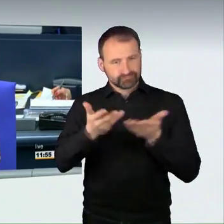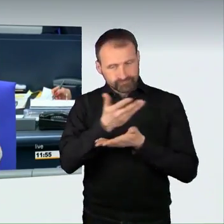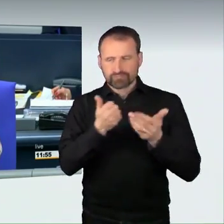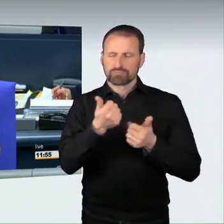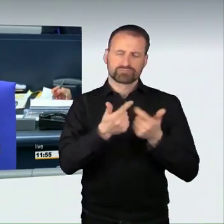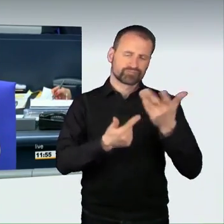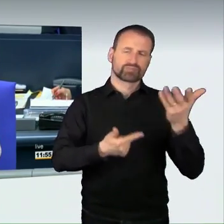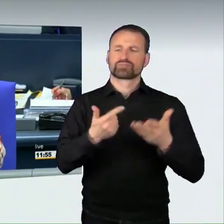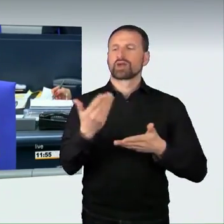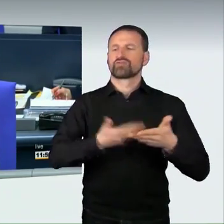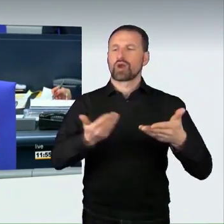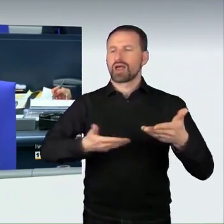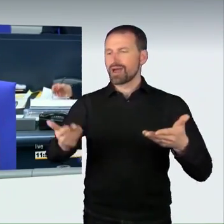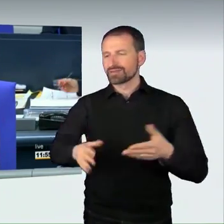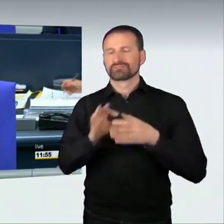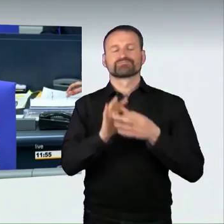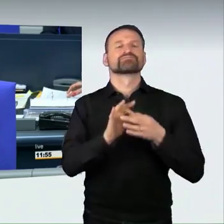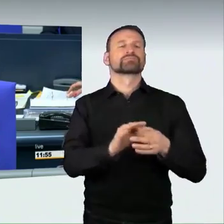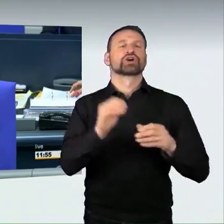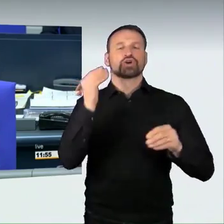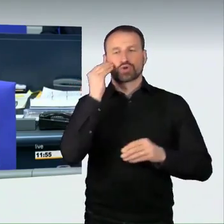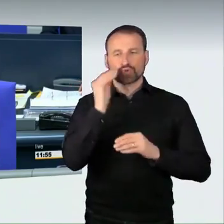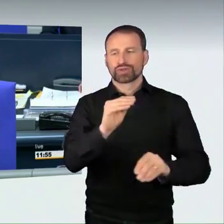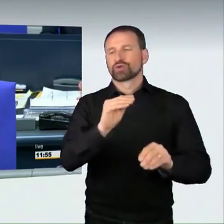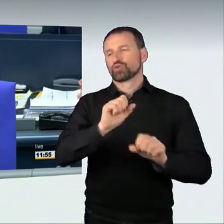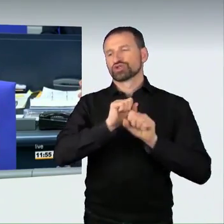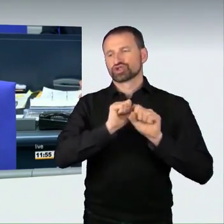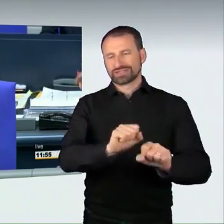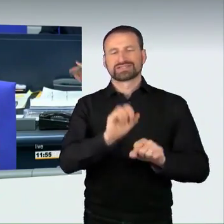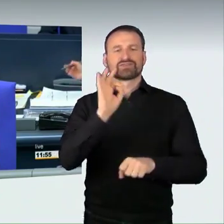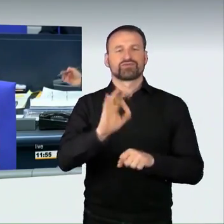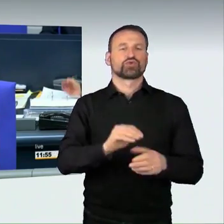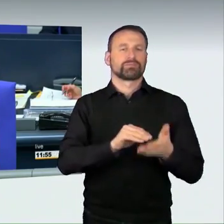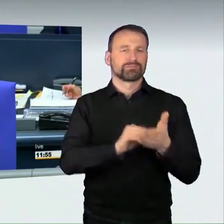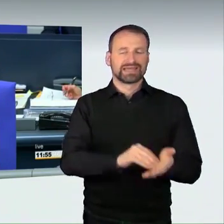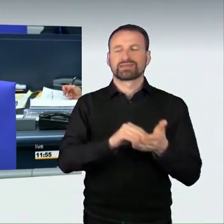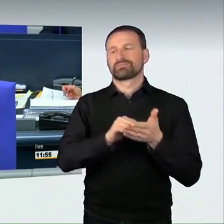zum Kündigungsschutz für Mieterinnen und Mieter und zur Mietpreisbremse.